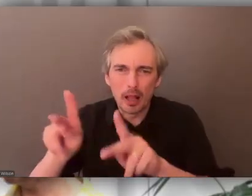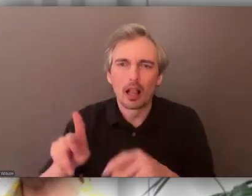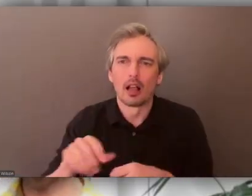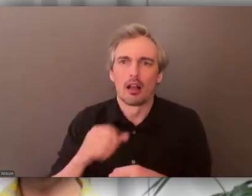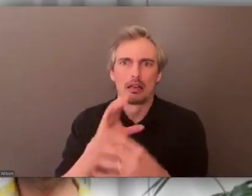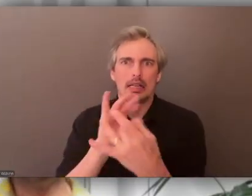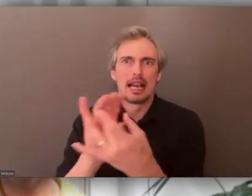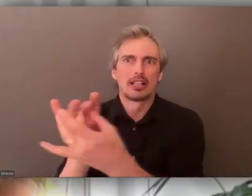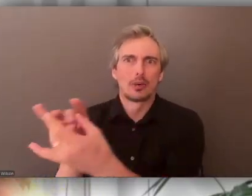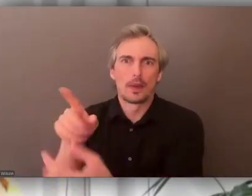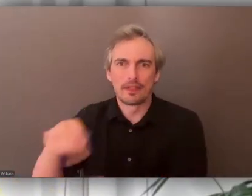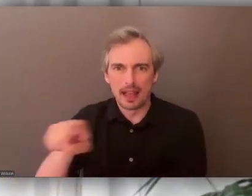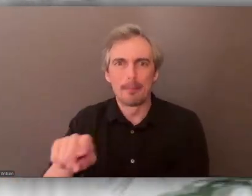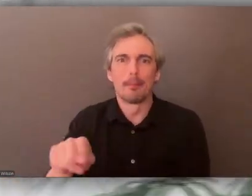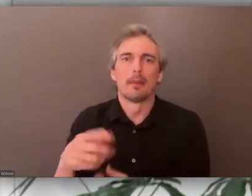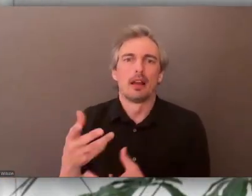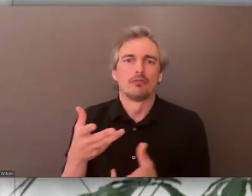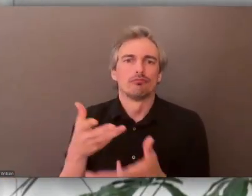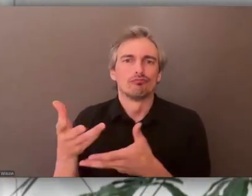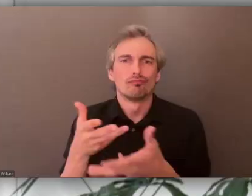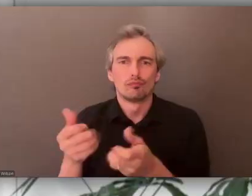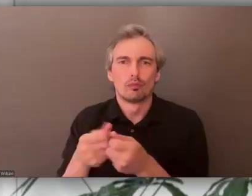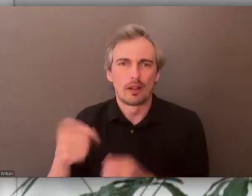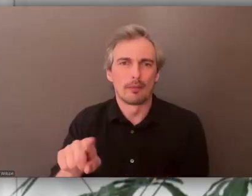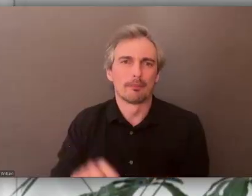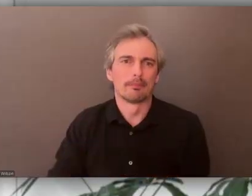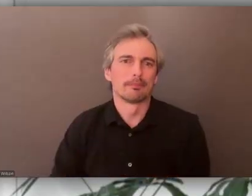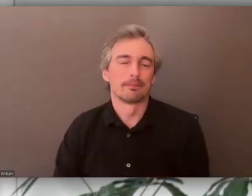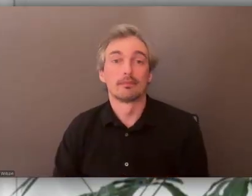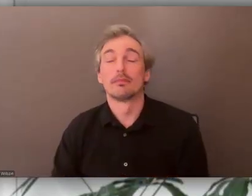素晴らしいですね。 では皆さん、アンジェラ・ヤング博士に感謝の言葉を送りましょう。